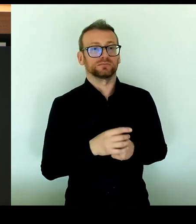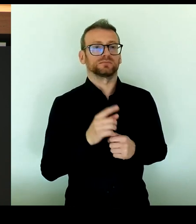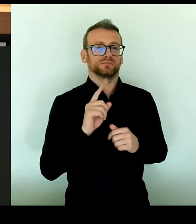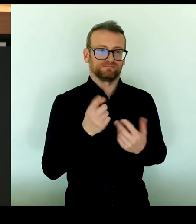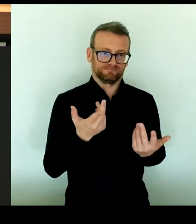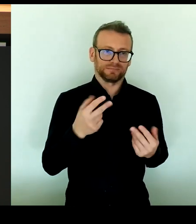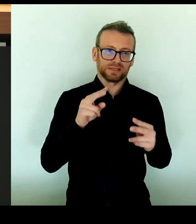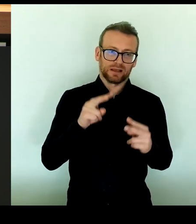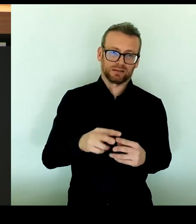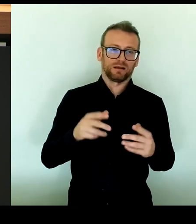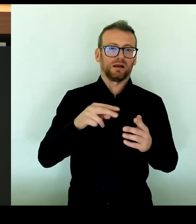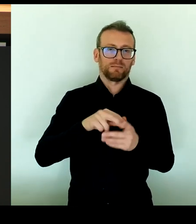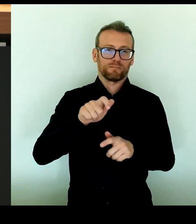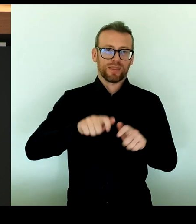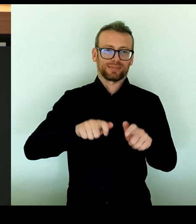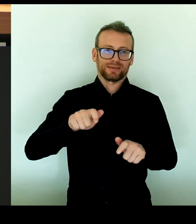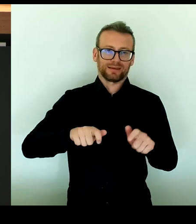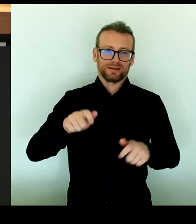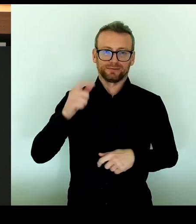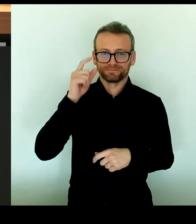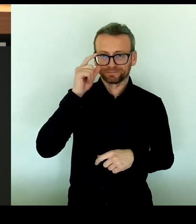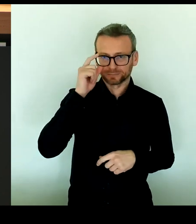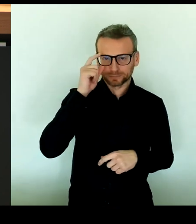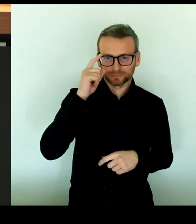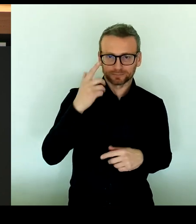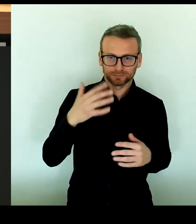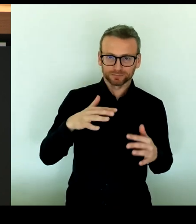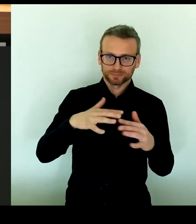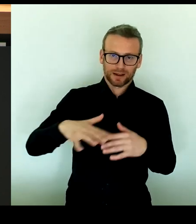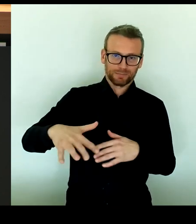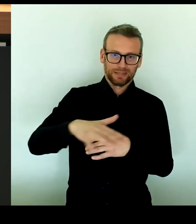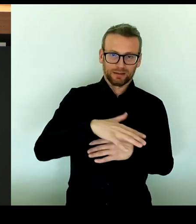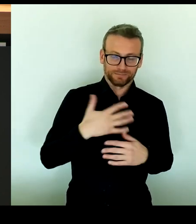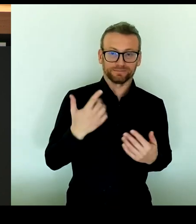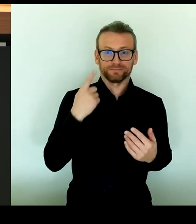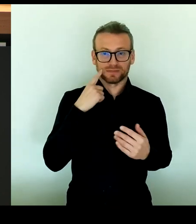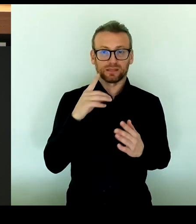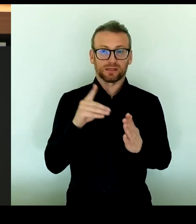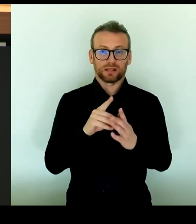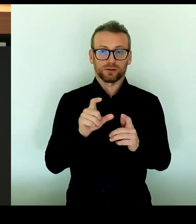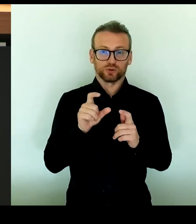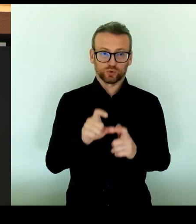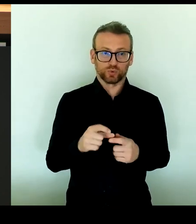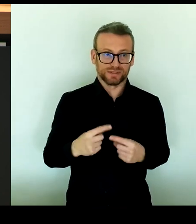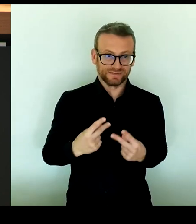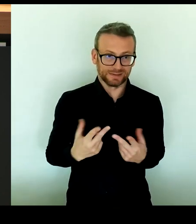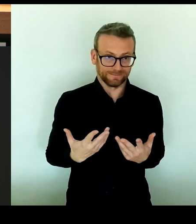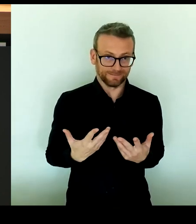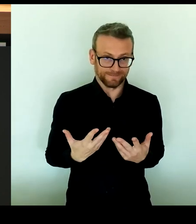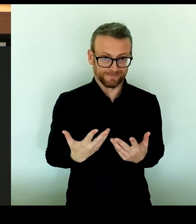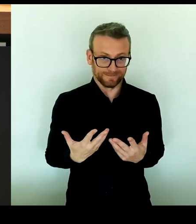dass auf die proaktiv veröffentlichten Informationen, insbesondere auch die Verwaltung selbst für ihre Arbeit zugreift